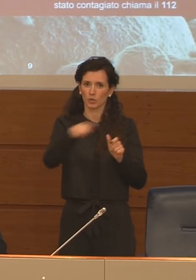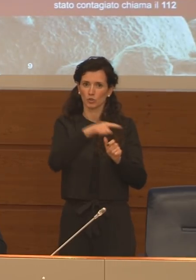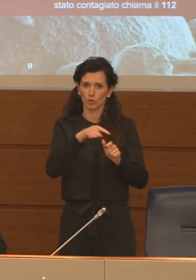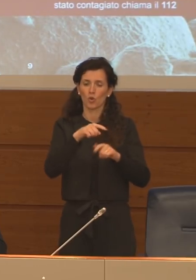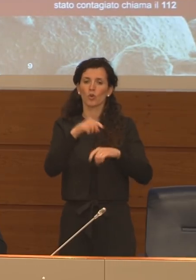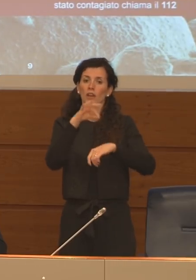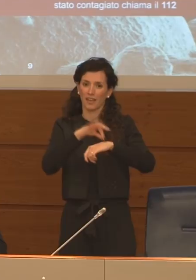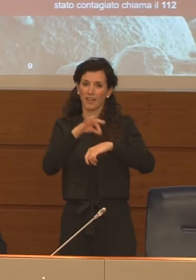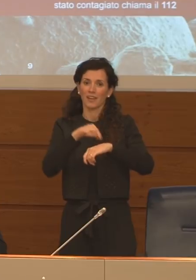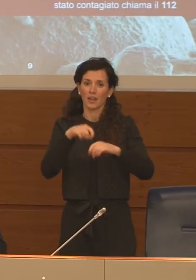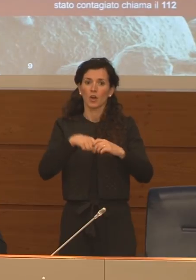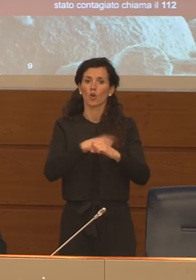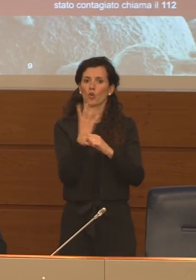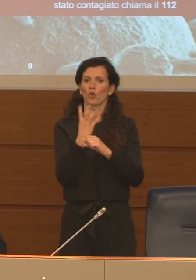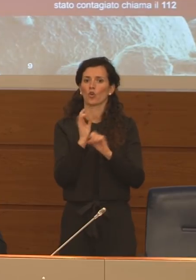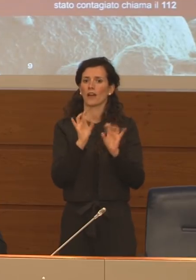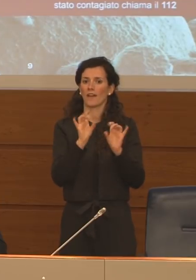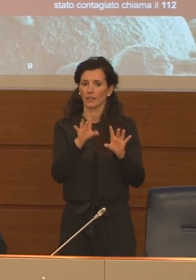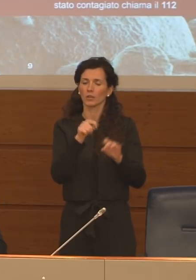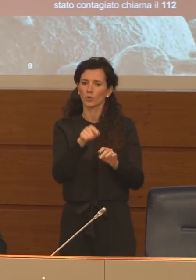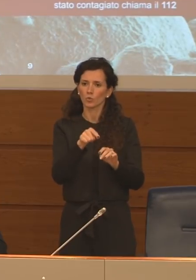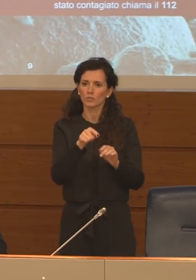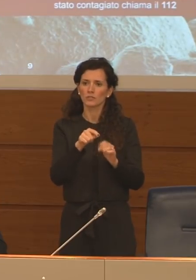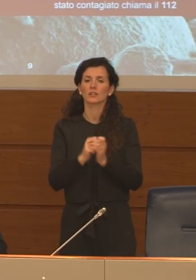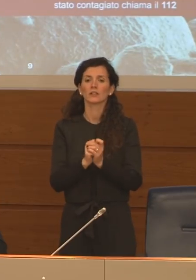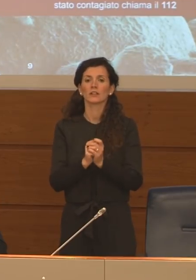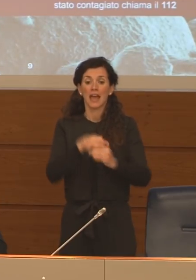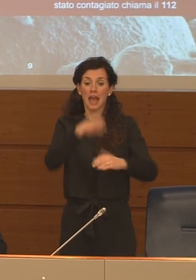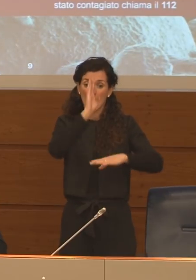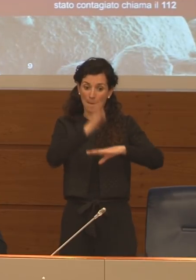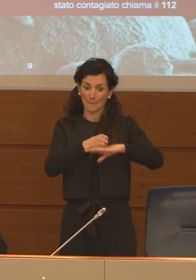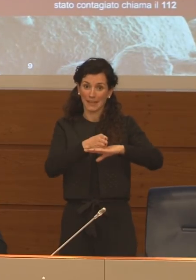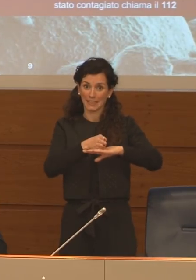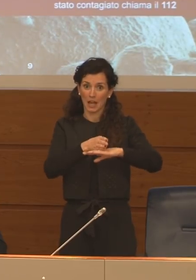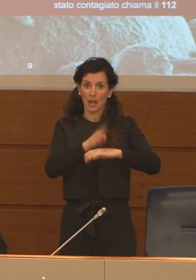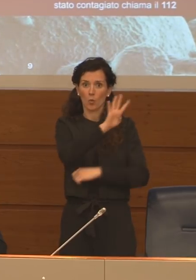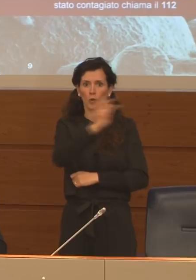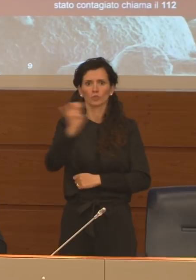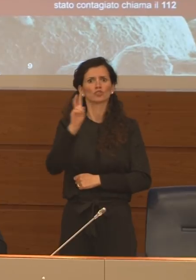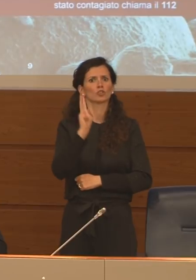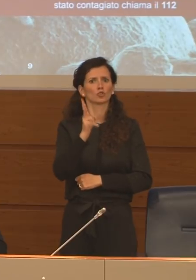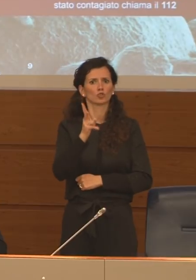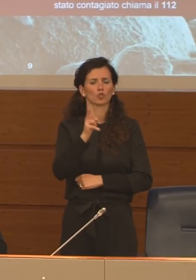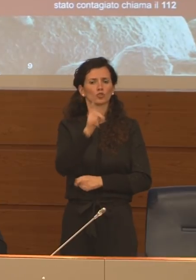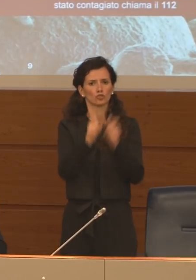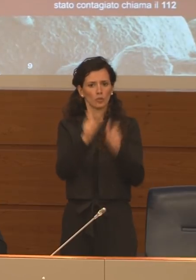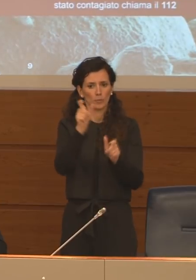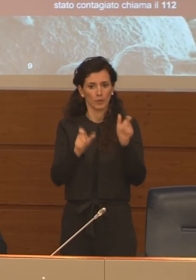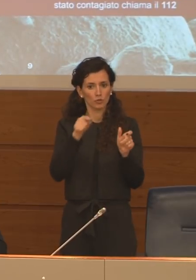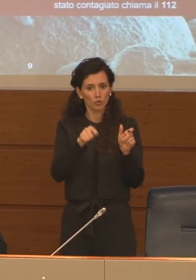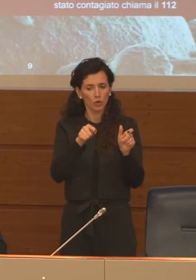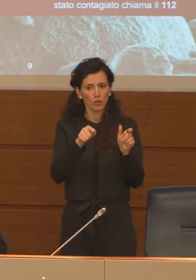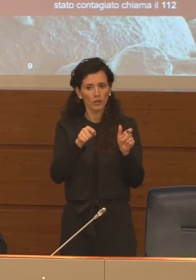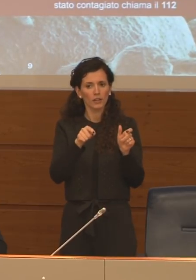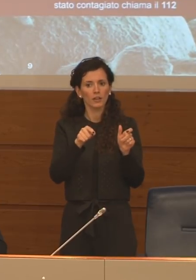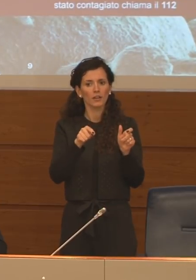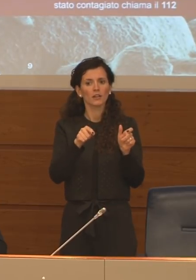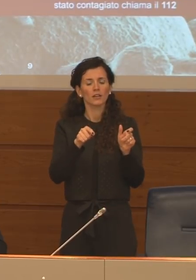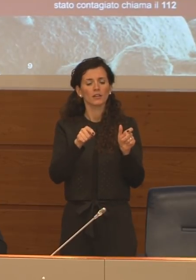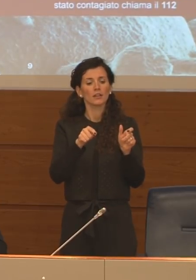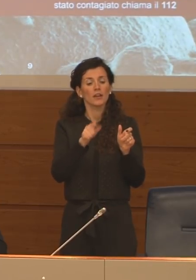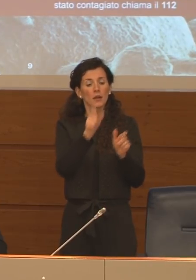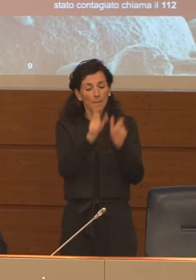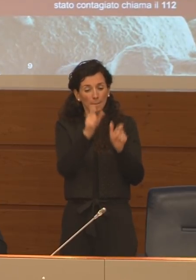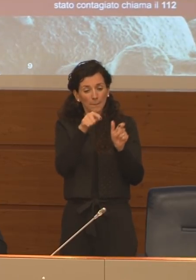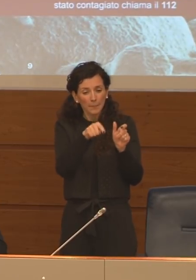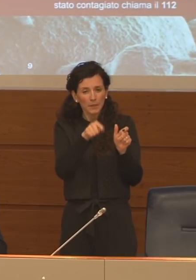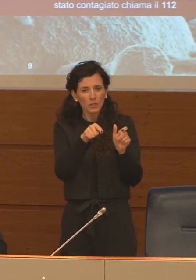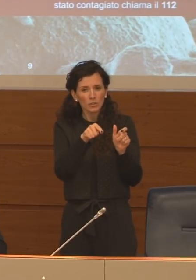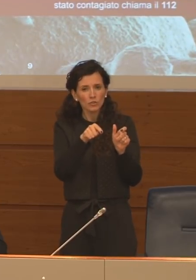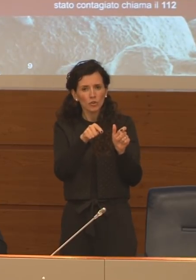coronavirus è che la metà, 412, sono persone che sono asintomatiche